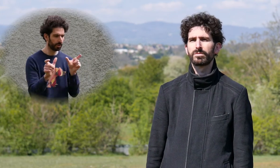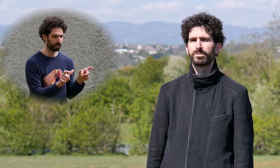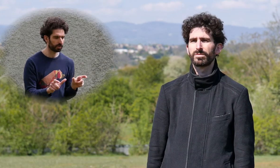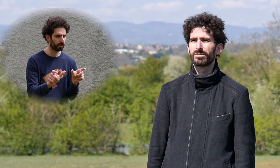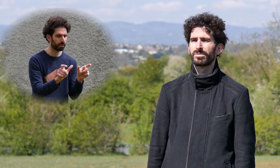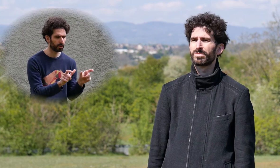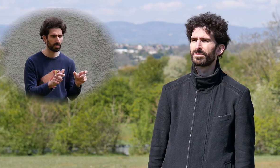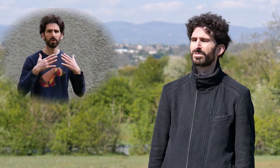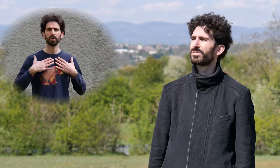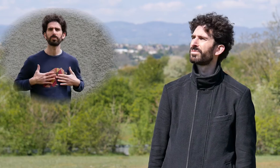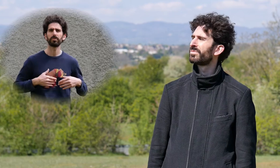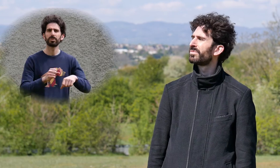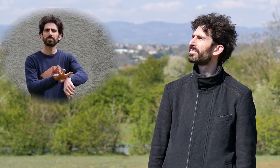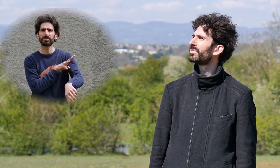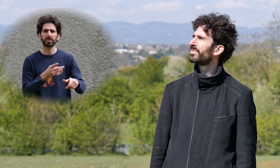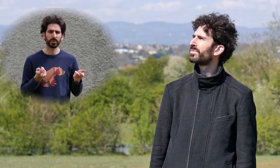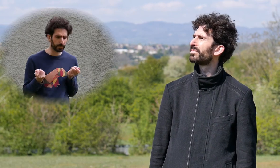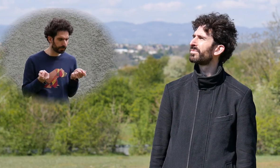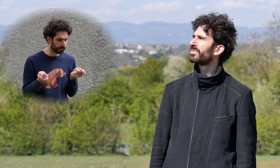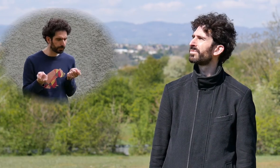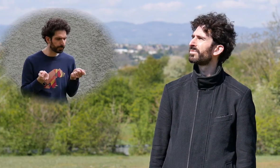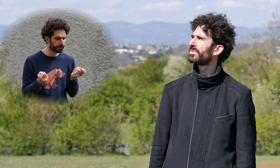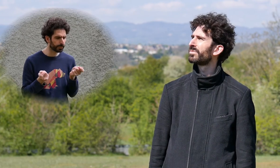* régule les comportements * * et les émotions. *